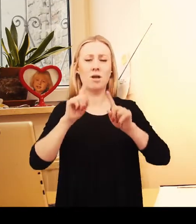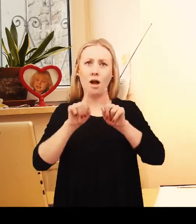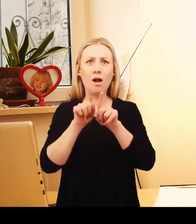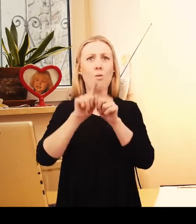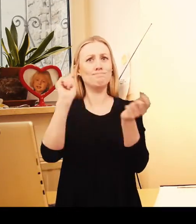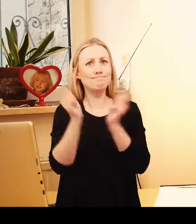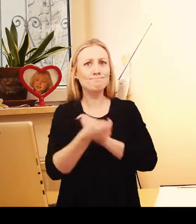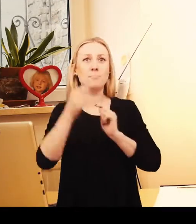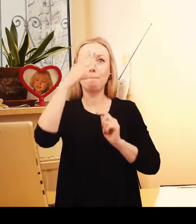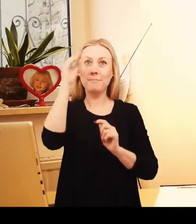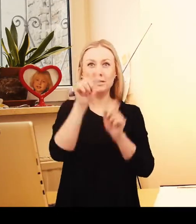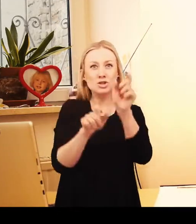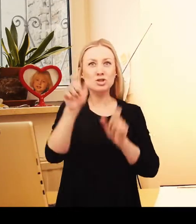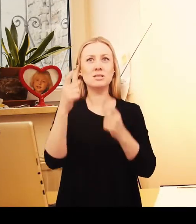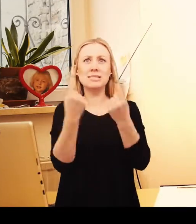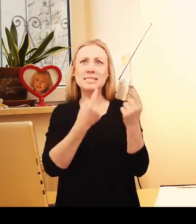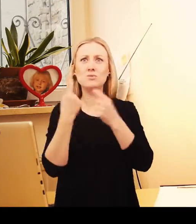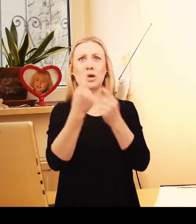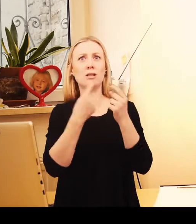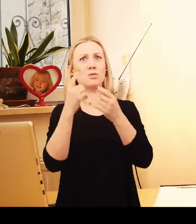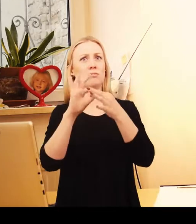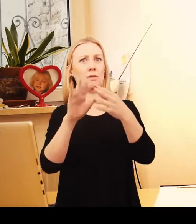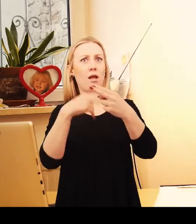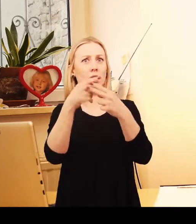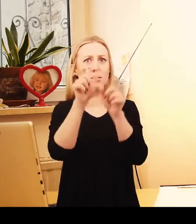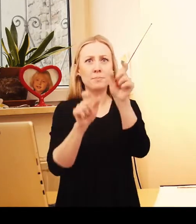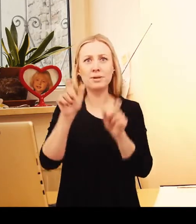sondern "Menschen mit situationsangepassten Erfordernissen".